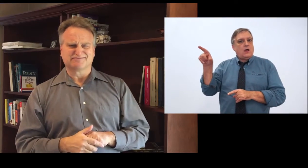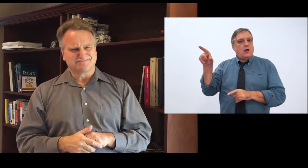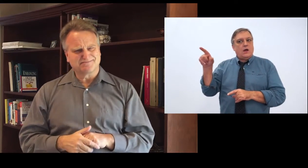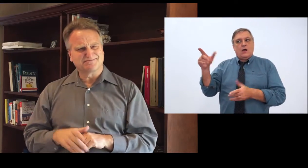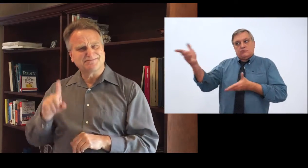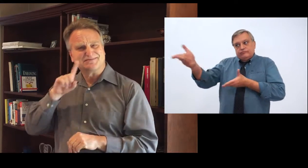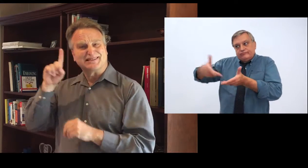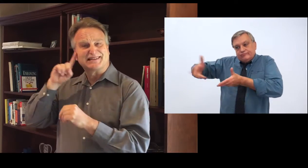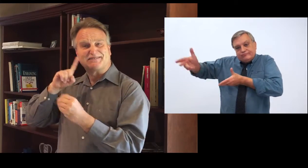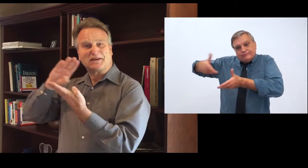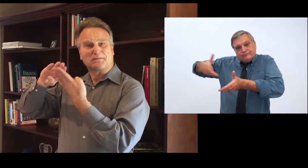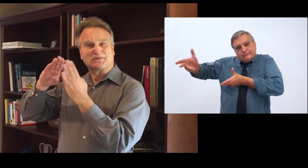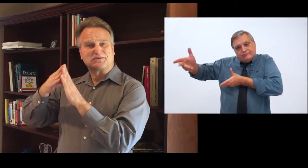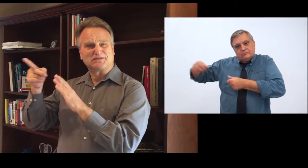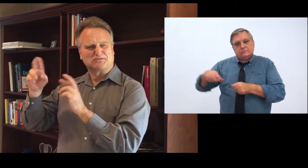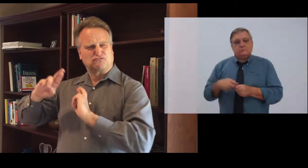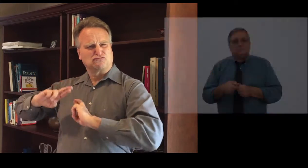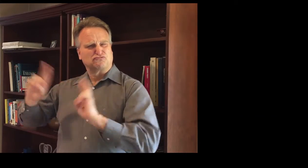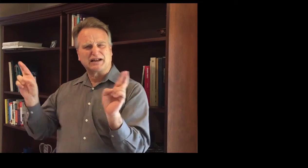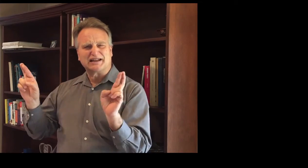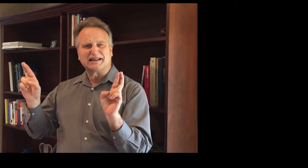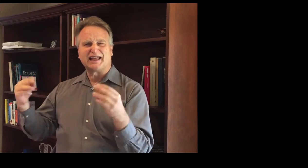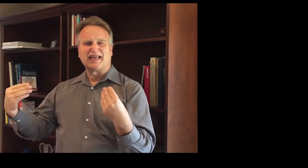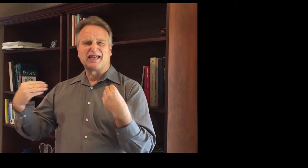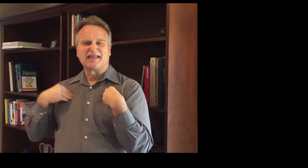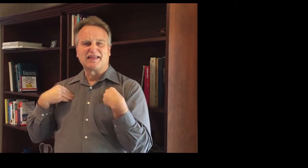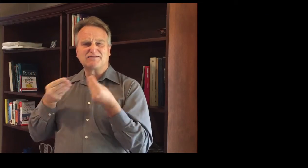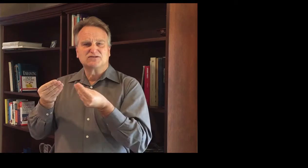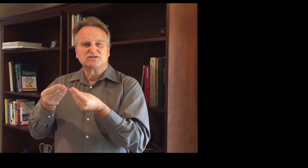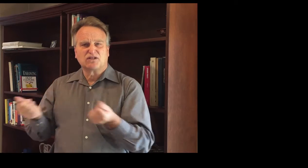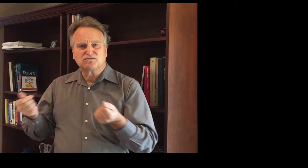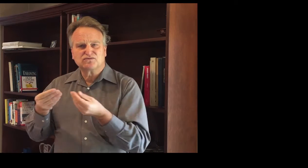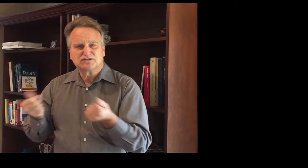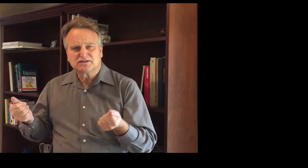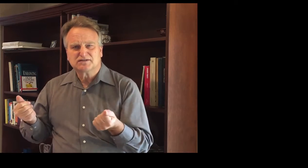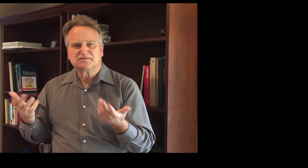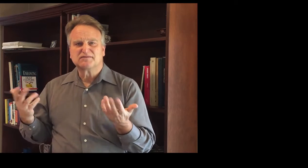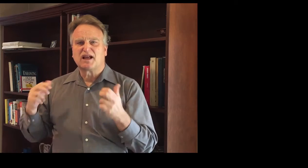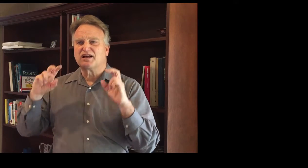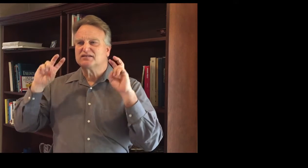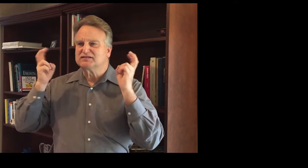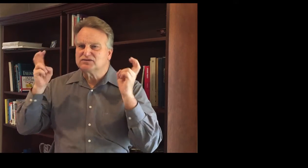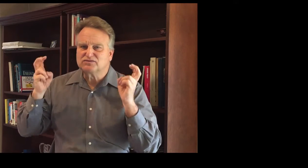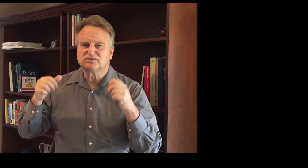Par conséquent, ils ne disposaient pas de solutions pour mener une vie harmonieuse en tant qu’individus sourds,